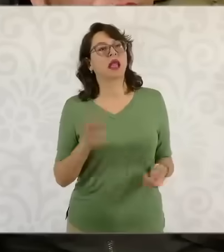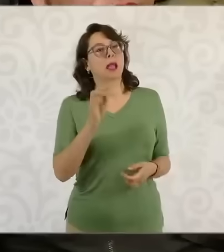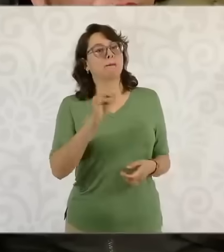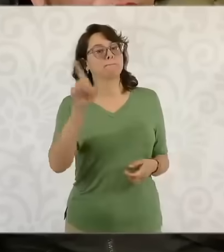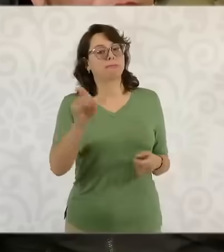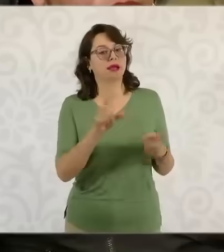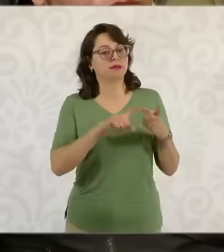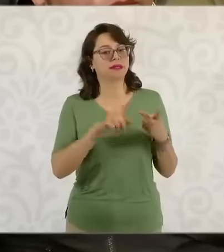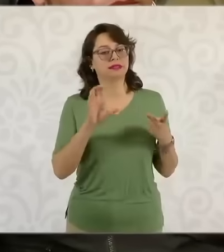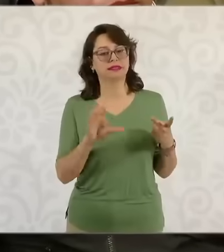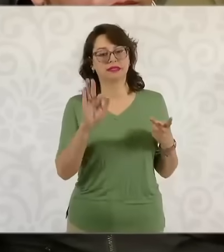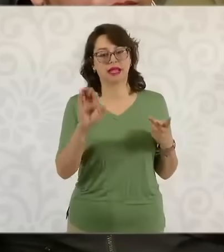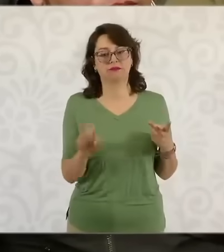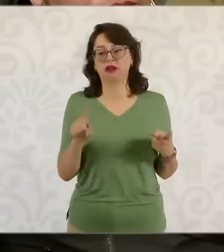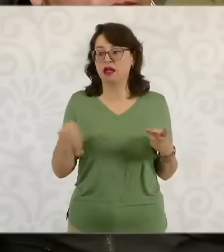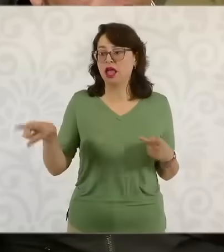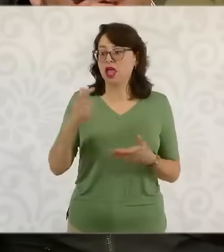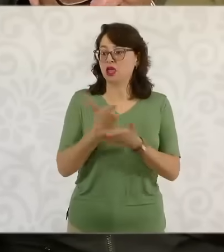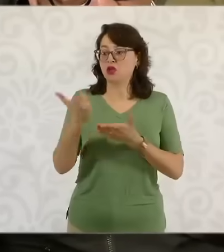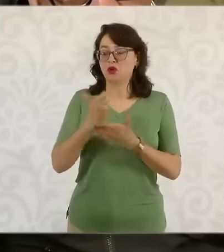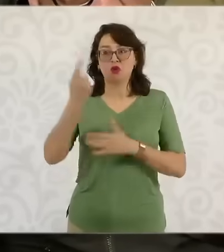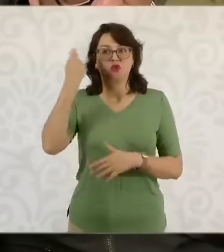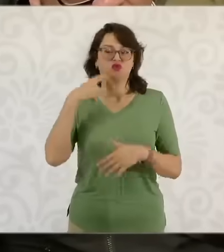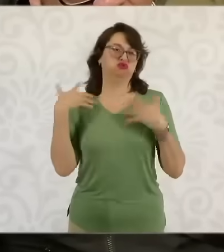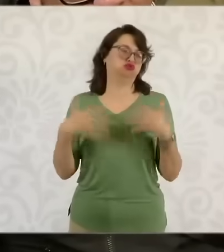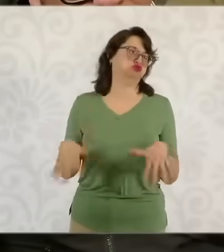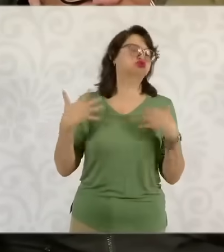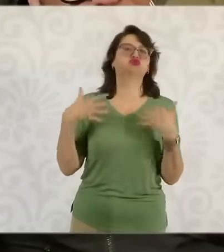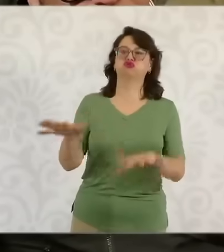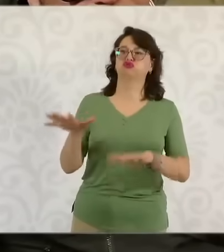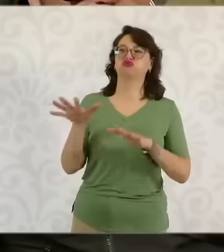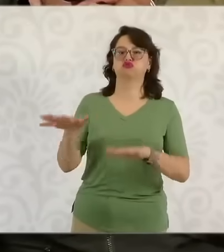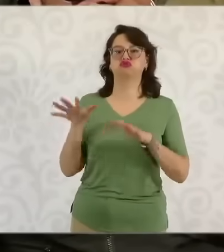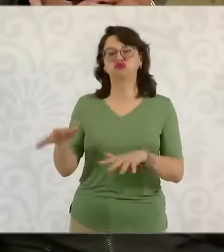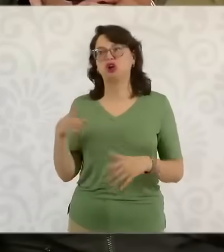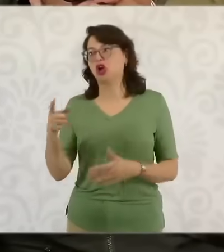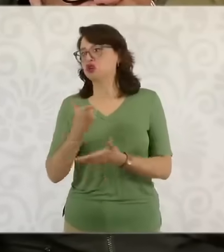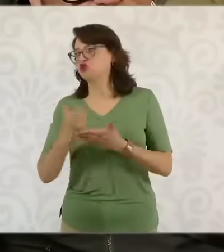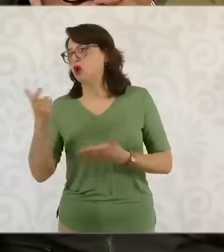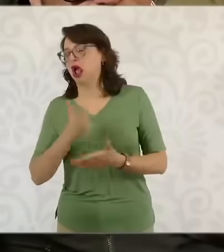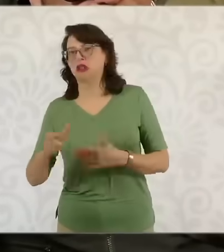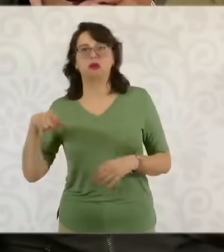tienen sueldos y pensiones exorbitantes ¿cómo pueden ganar más que un maestro que un médico